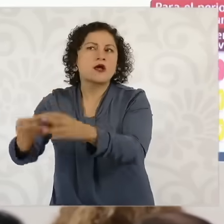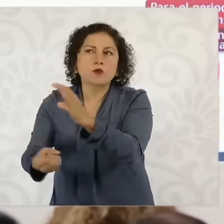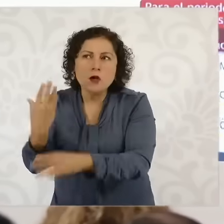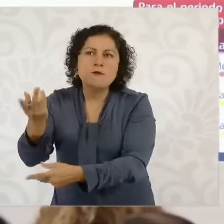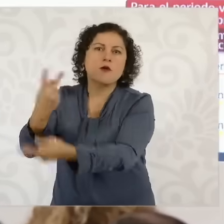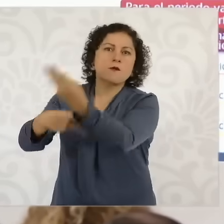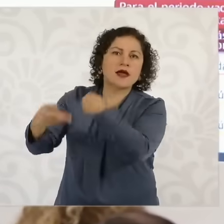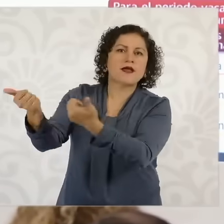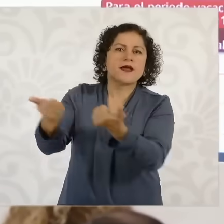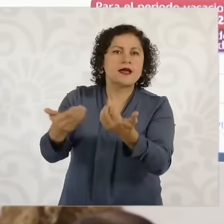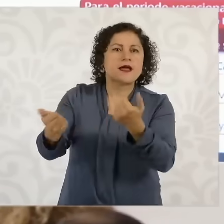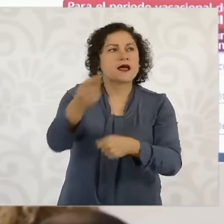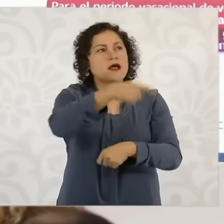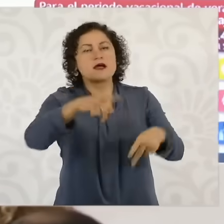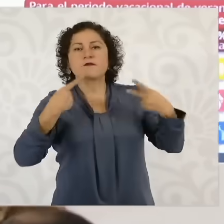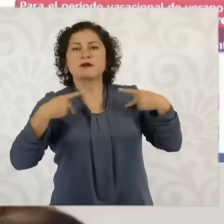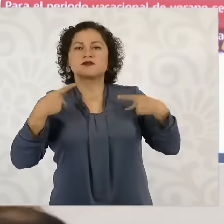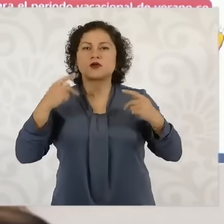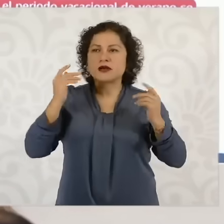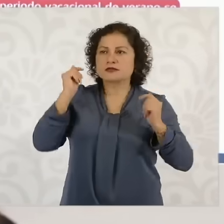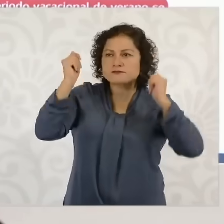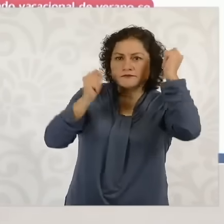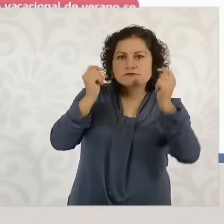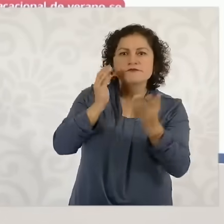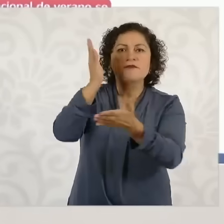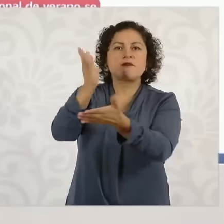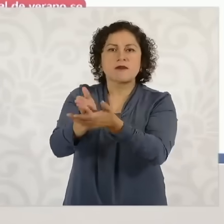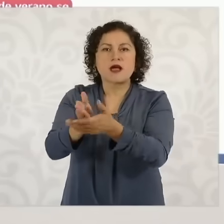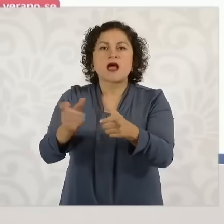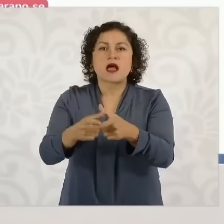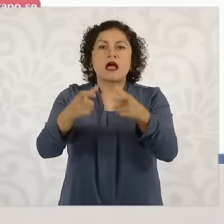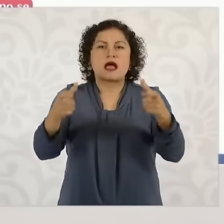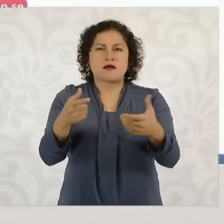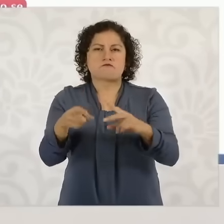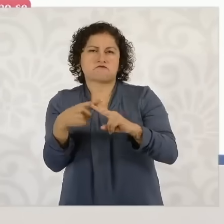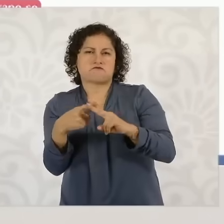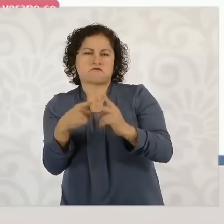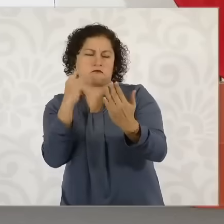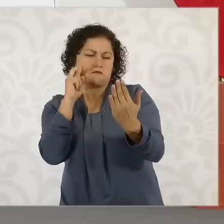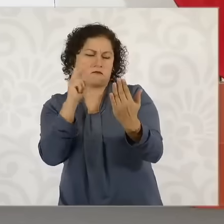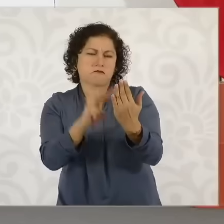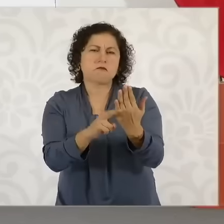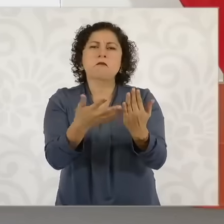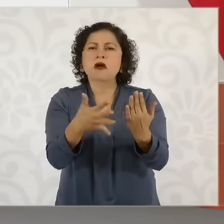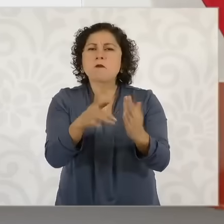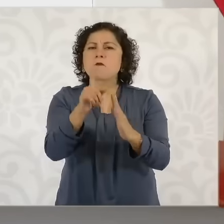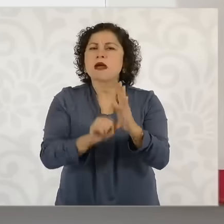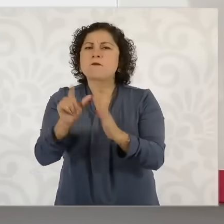tal suerte que hay un crecimiento del 19% mensual que nos lleva a que estamos tomando las medidas